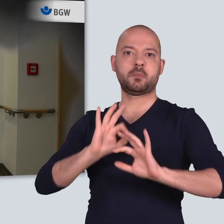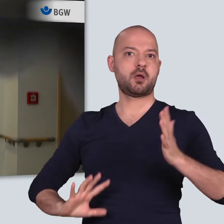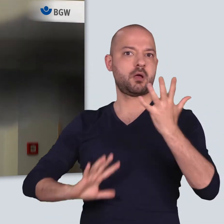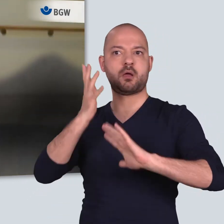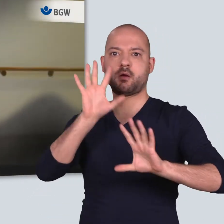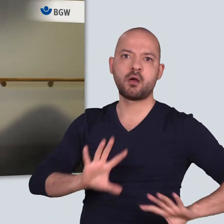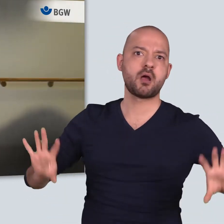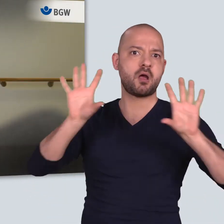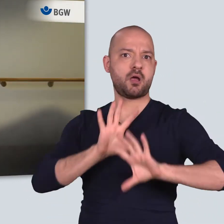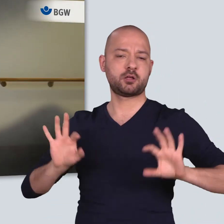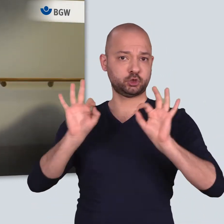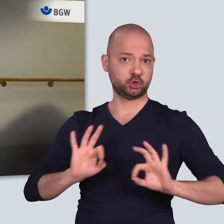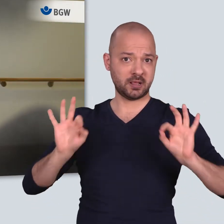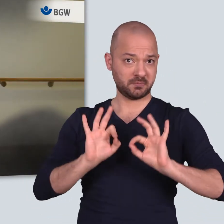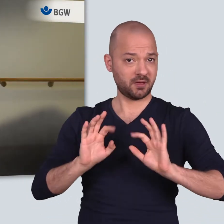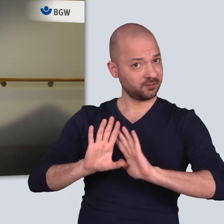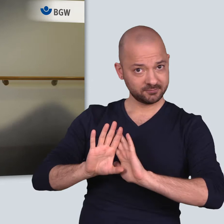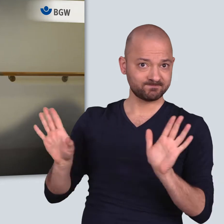in dem der Rauch oder das Feuer noch viel schlimmer ist.